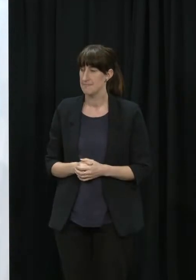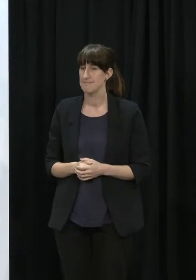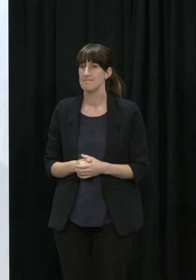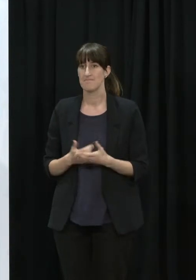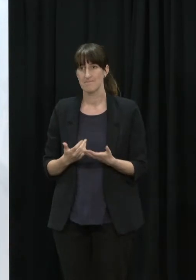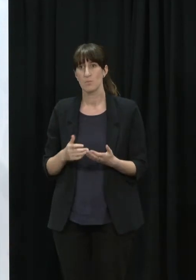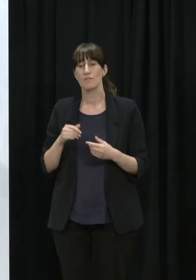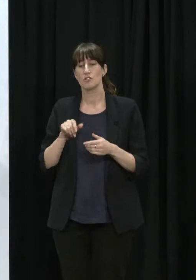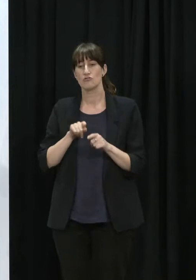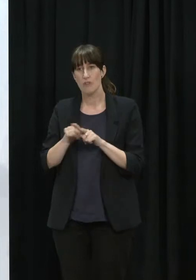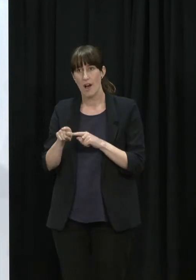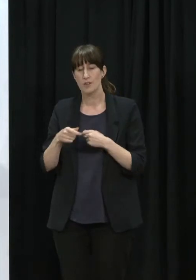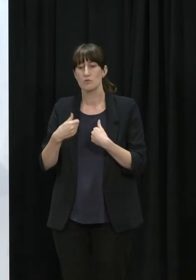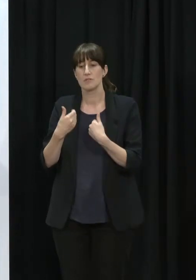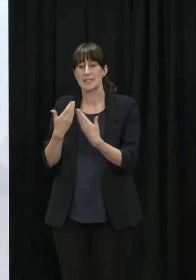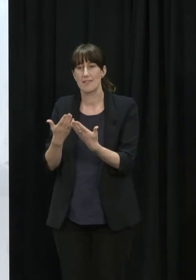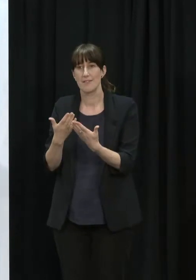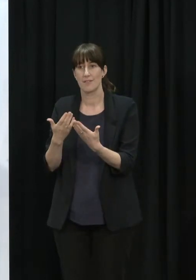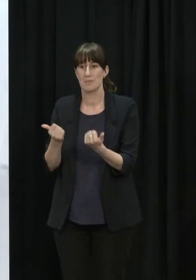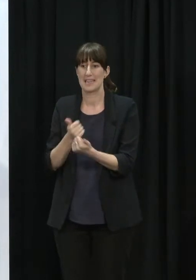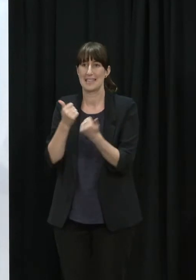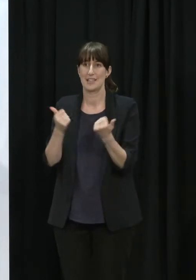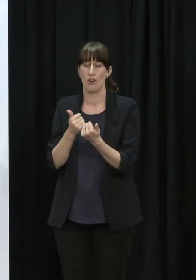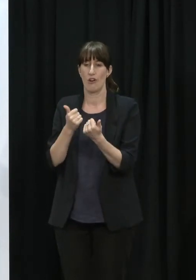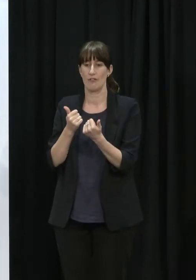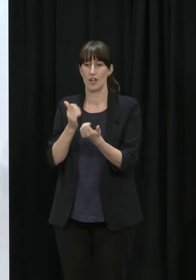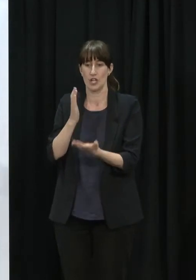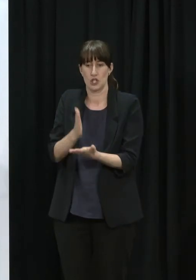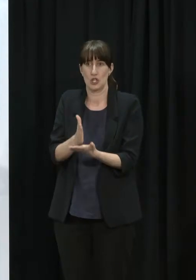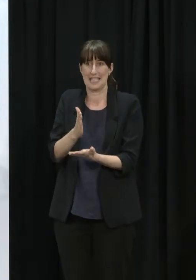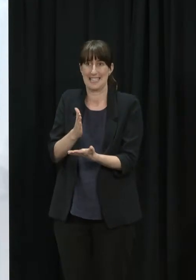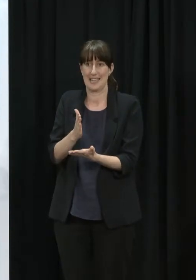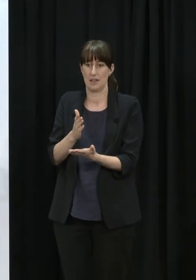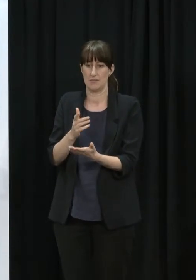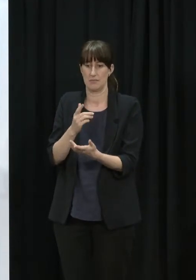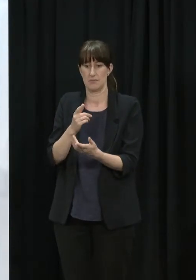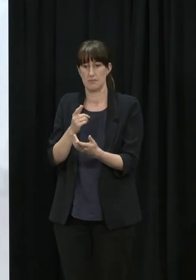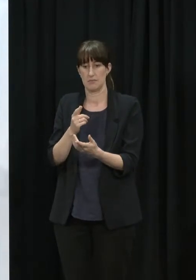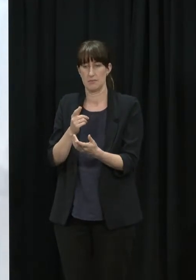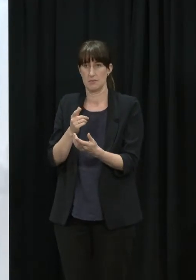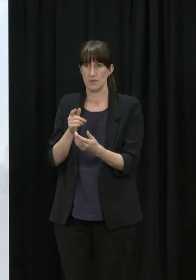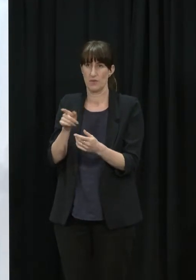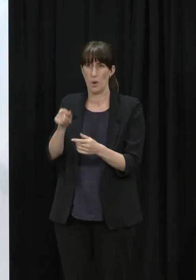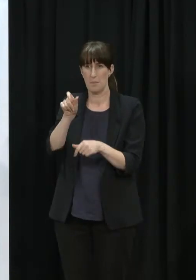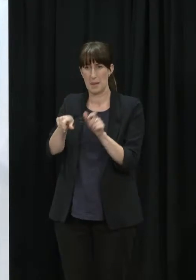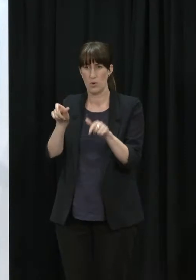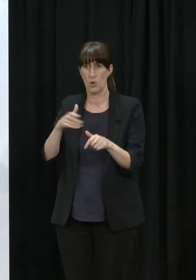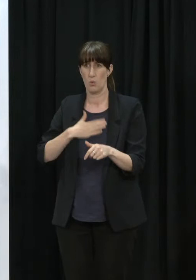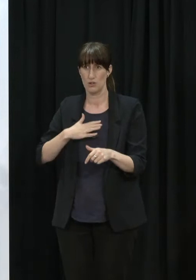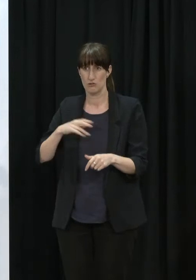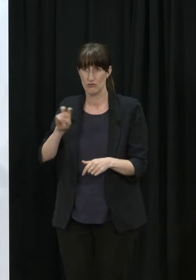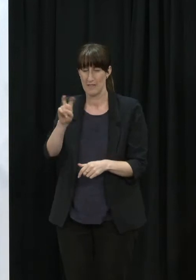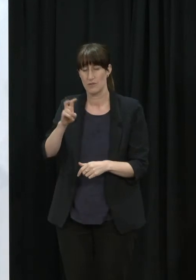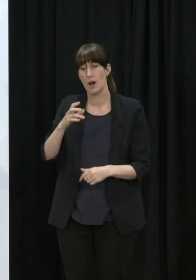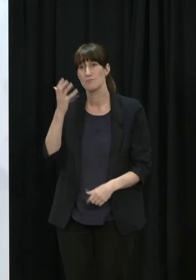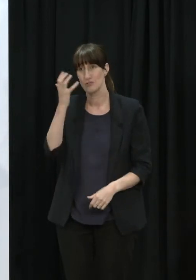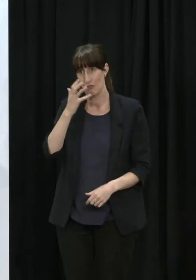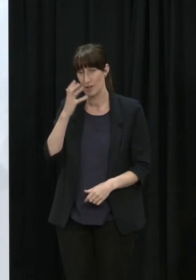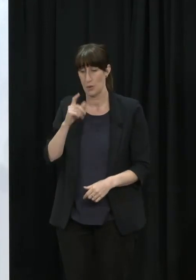Hanuere 16, kua tohua nga rererangi me te rite ki te